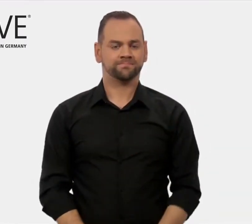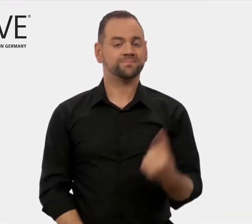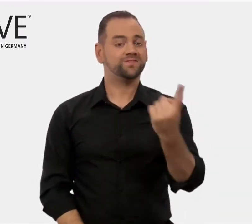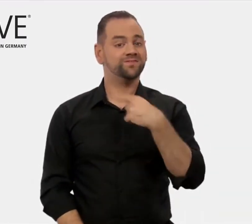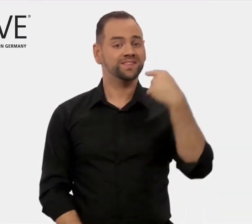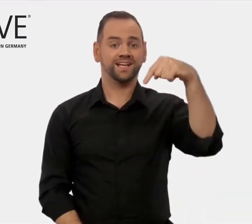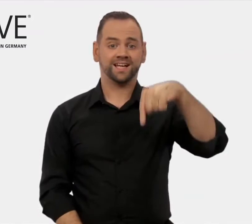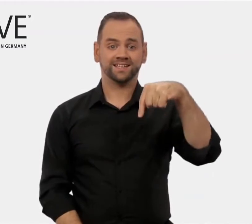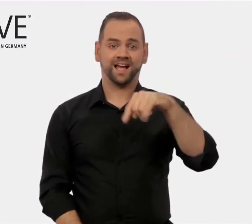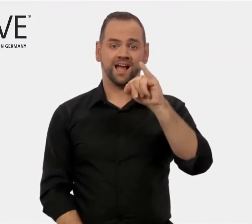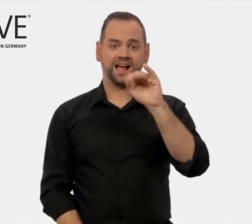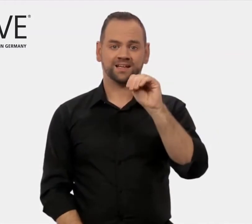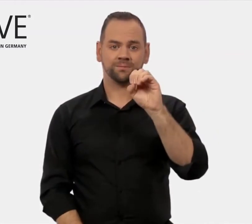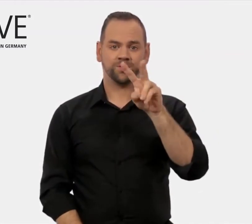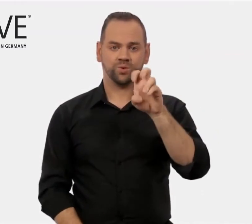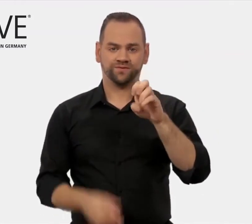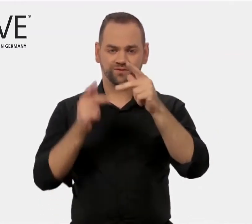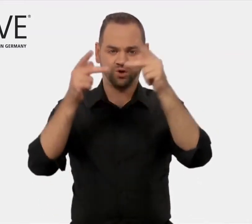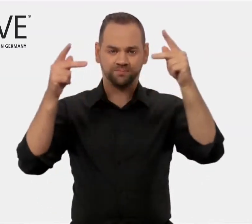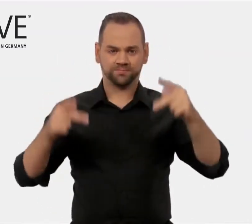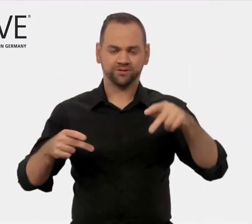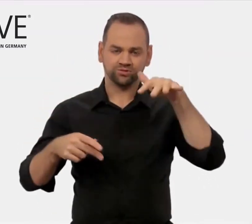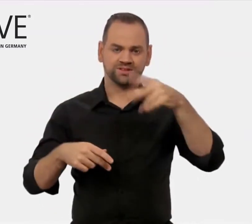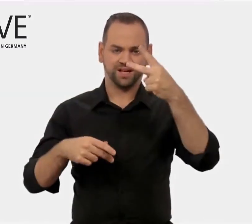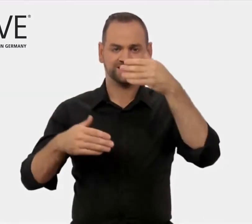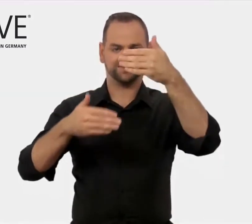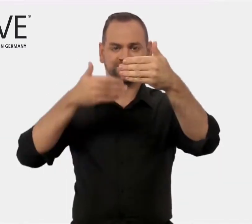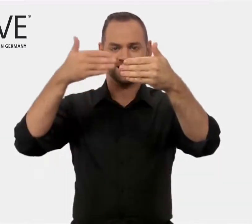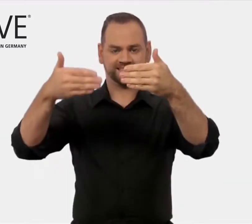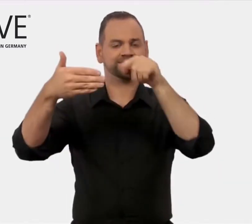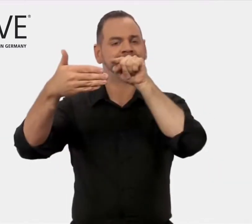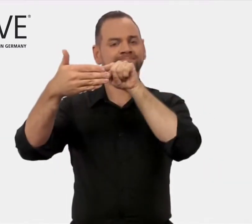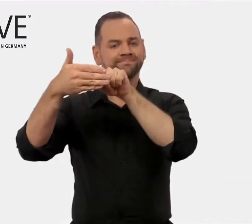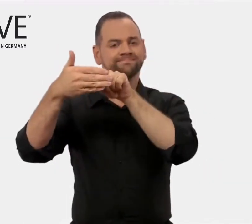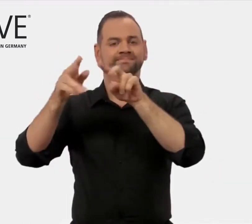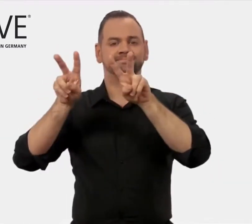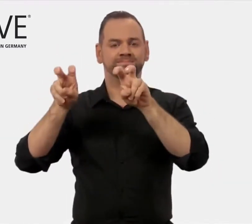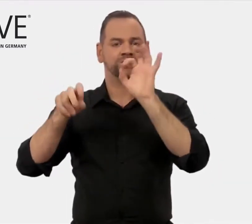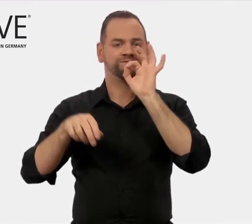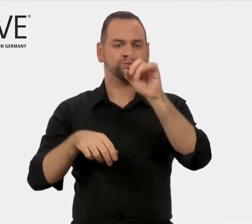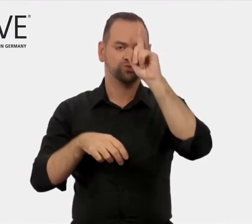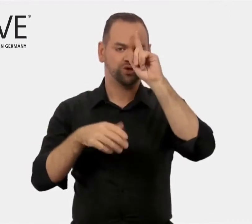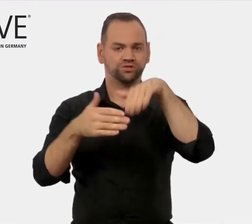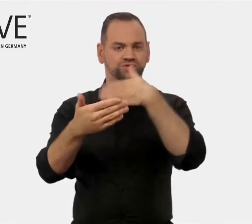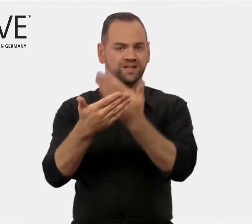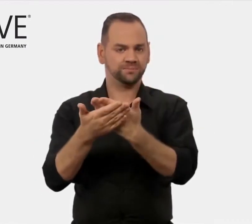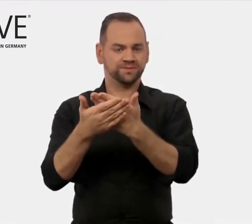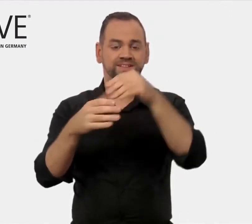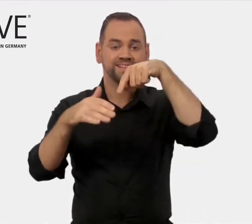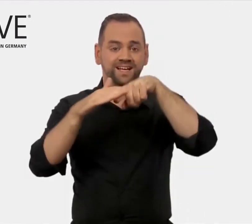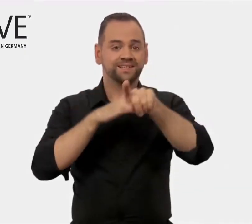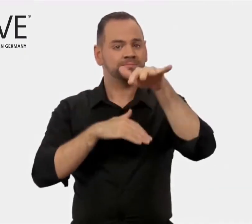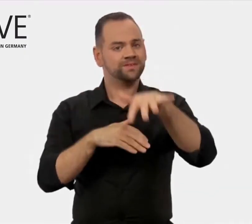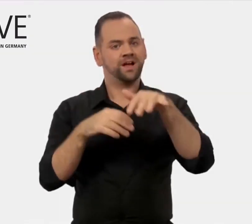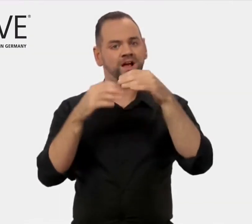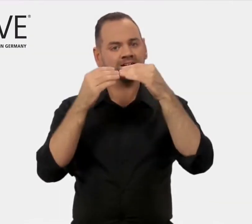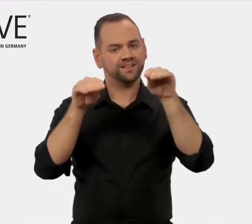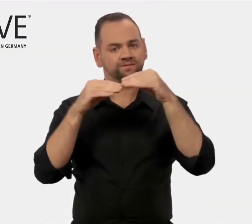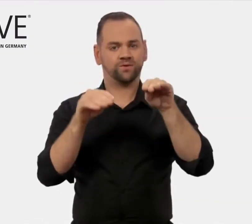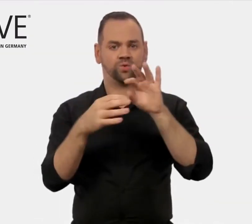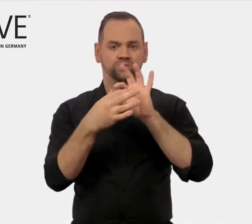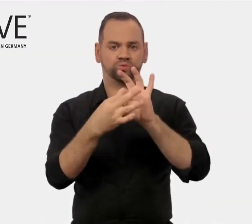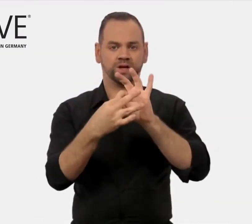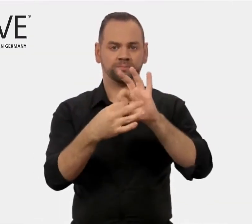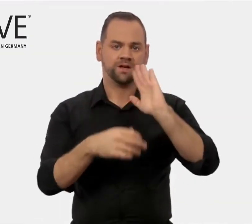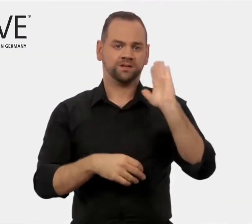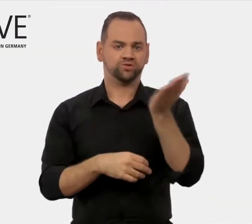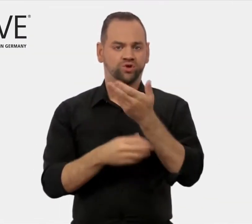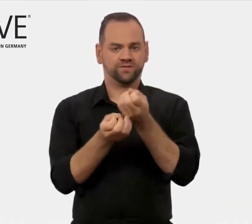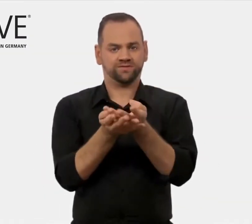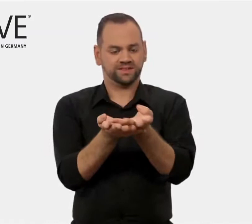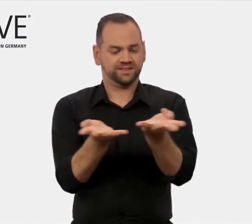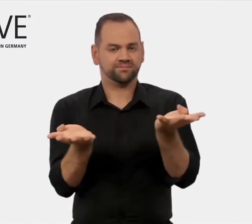Informationen über unsere Serviceangebote für deutsche Berufsbildungsunternehmen